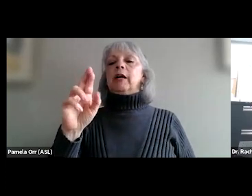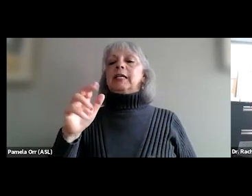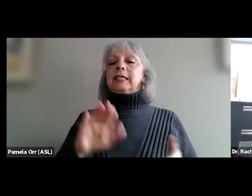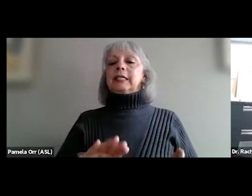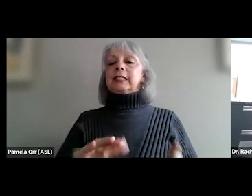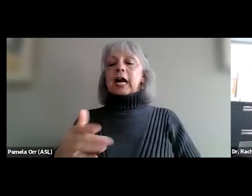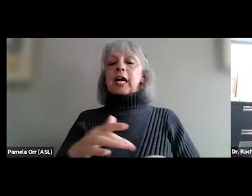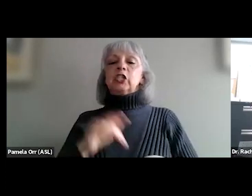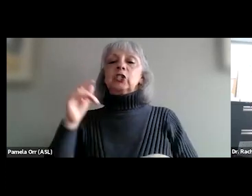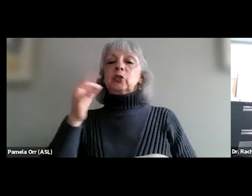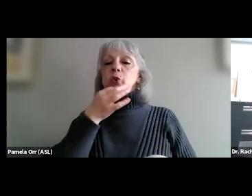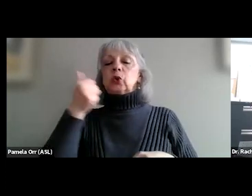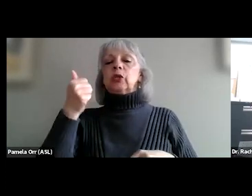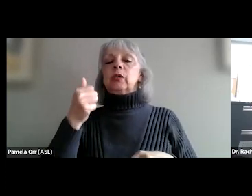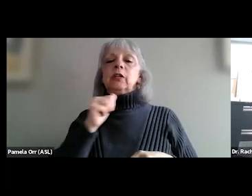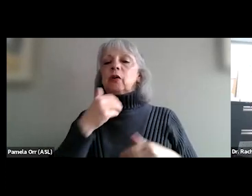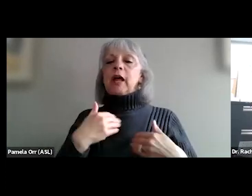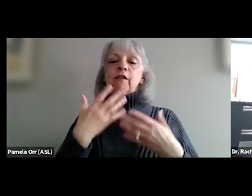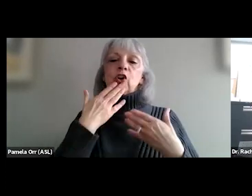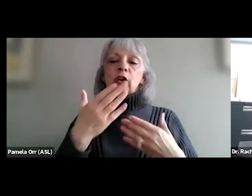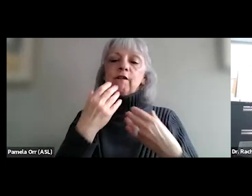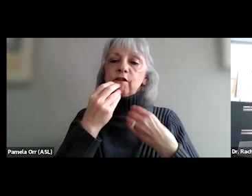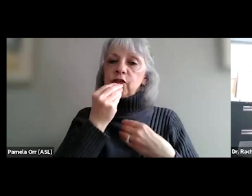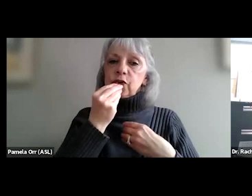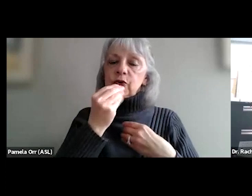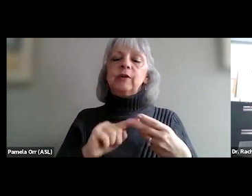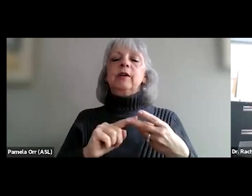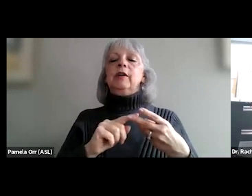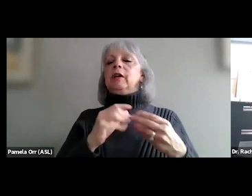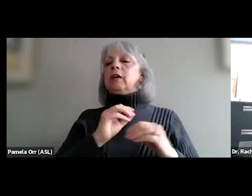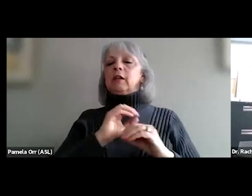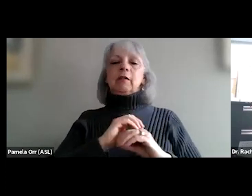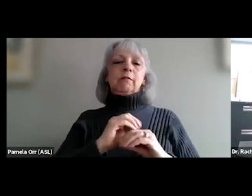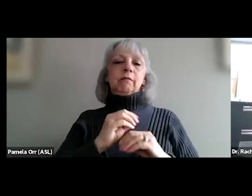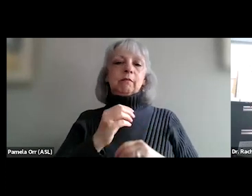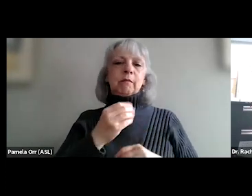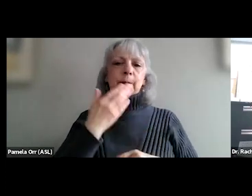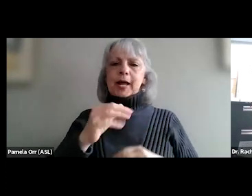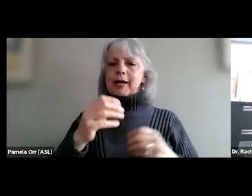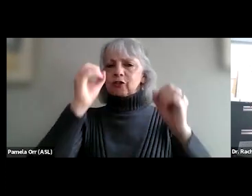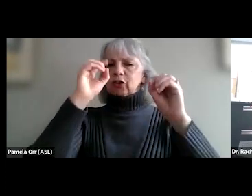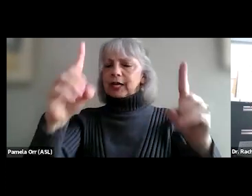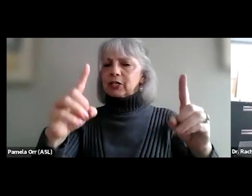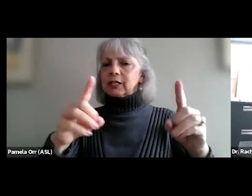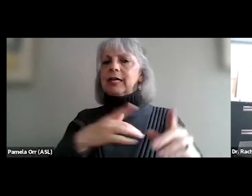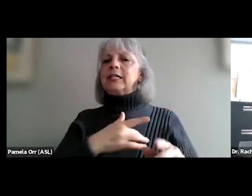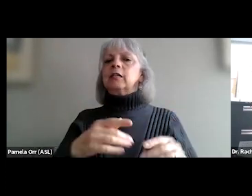menos acceso a alimentos saludables, educación de calidad y servicios fundamentales y son predominantemente negros y con alto riesgo de sobredosis.